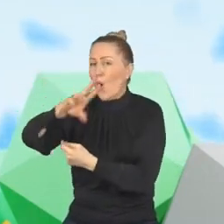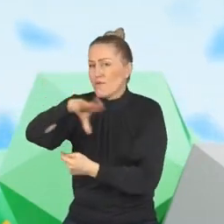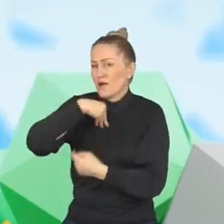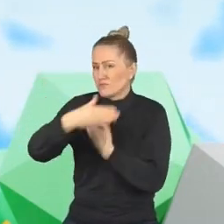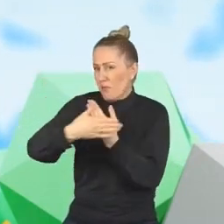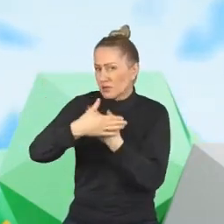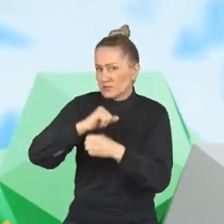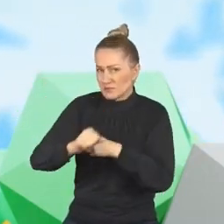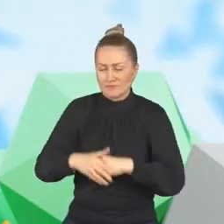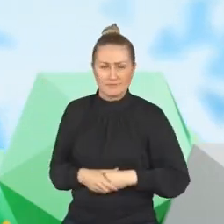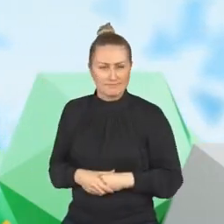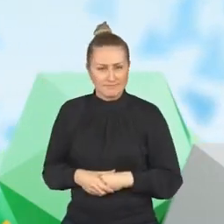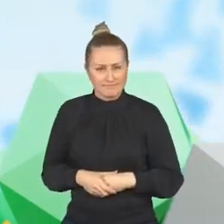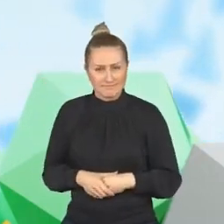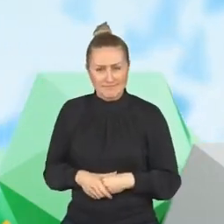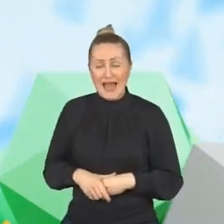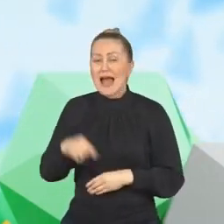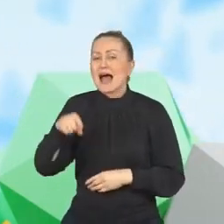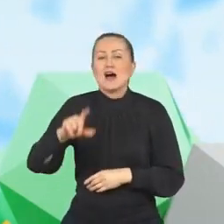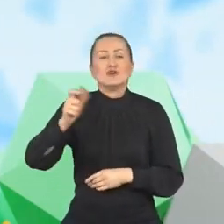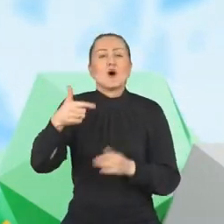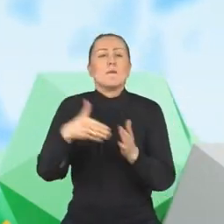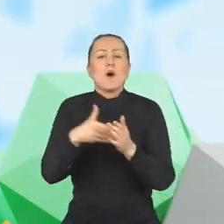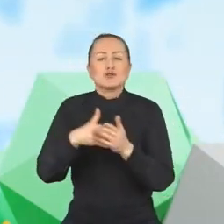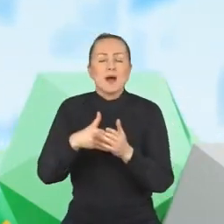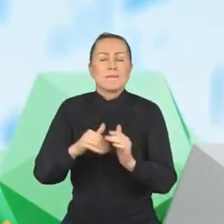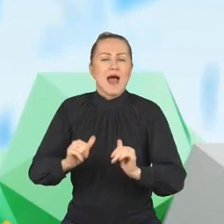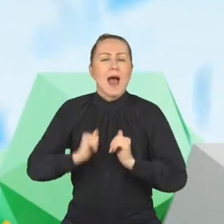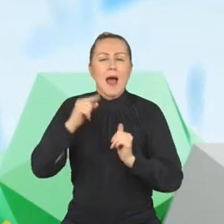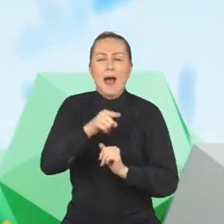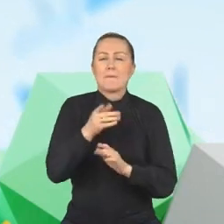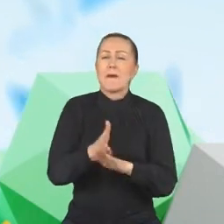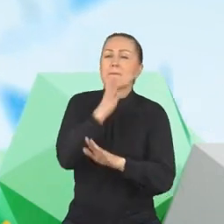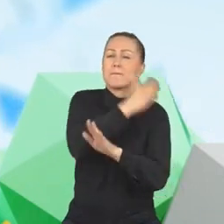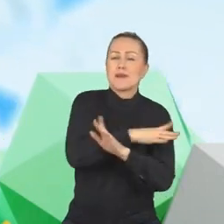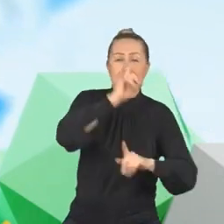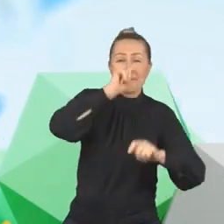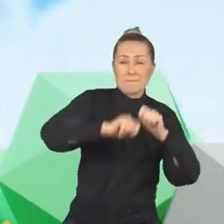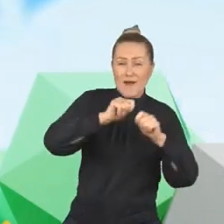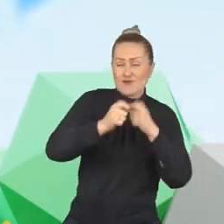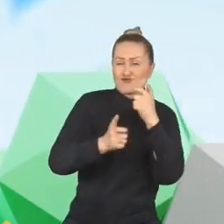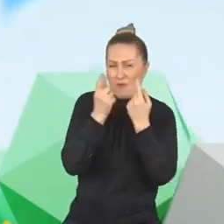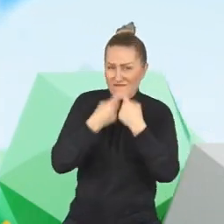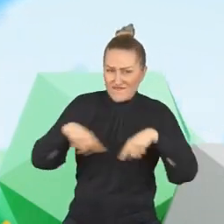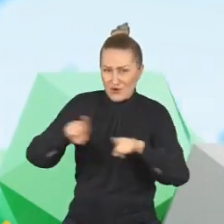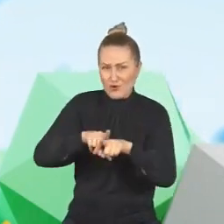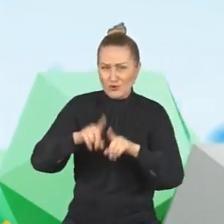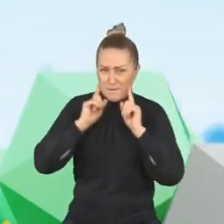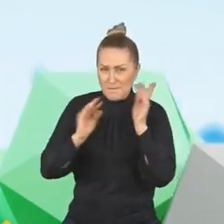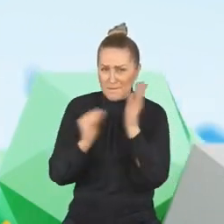Co jest niezbędne do tego, żeby ten prebunking móc wykorzystać w praktyce? Przede wszystkim znajomość technik manipulacji.